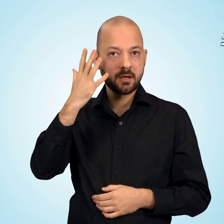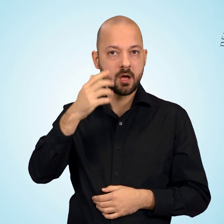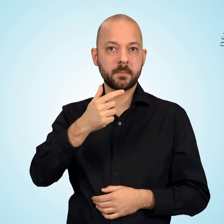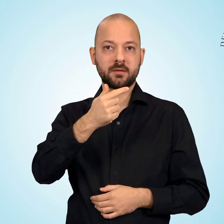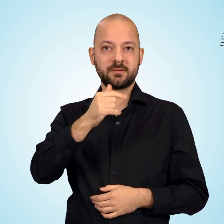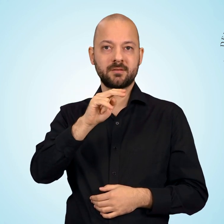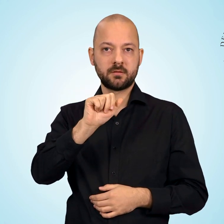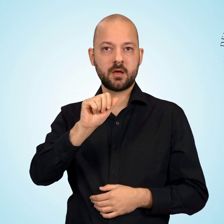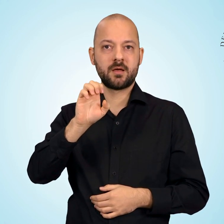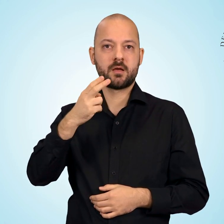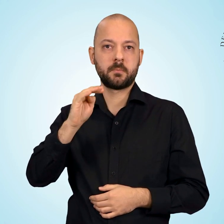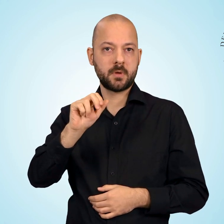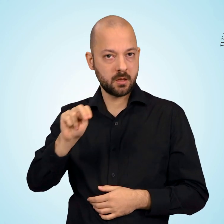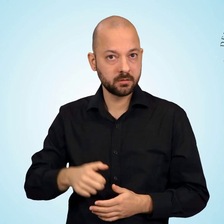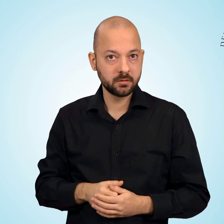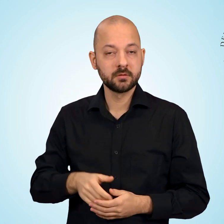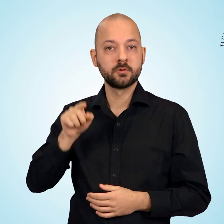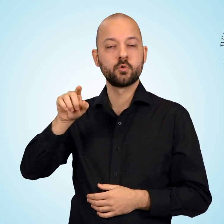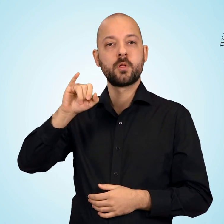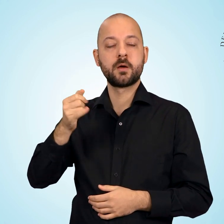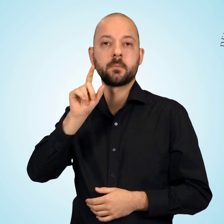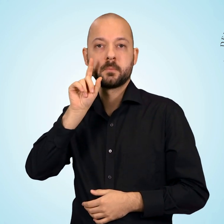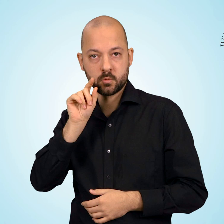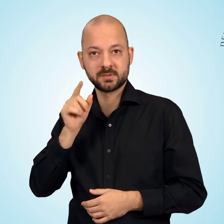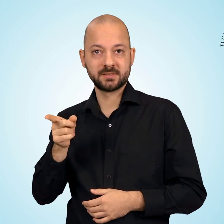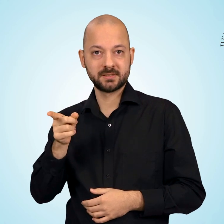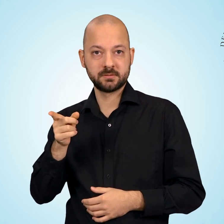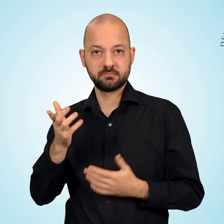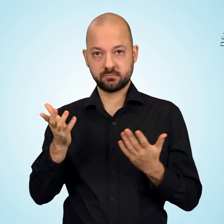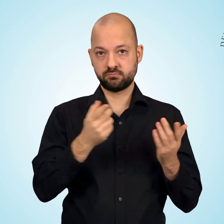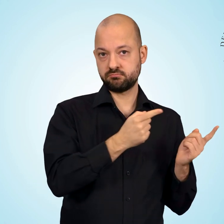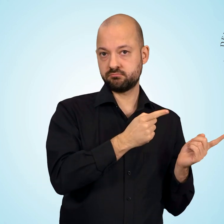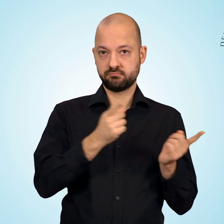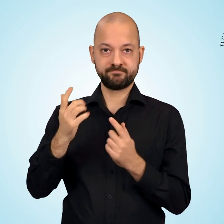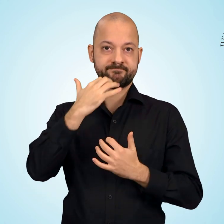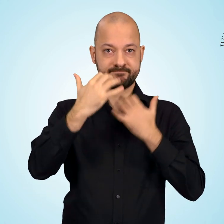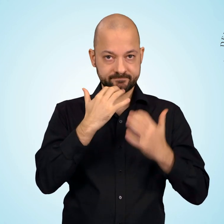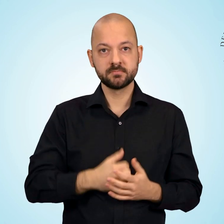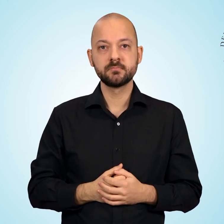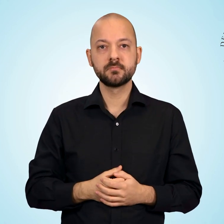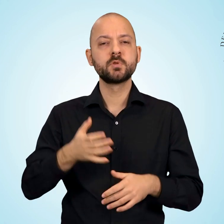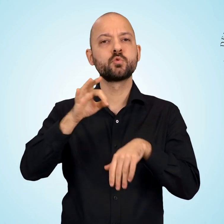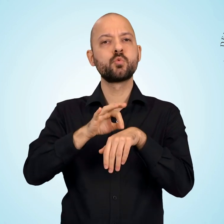Tina Ehmann und Julia Probst.